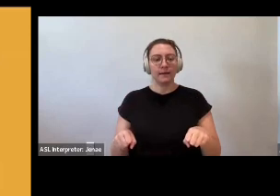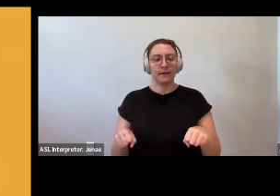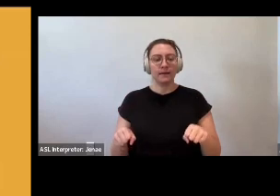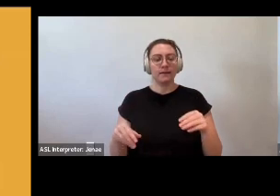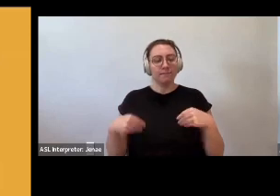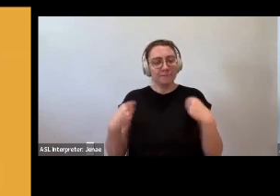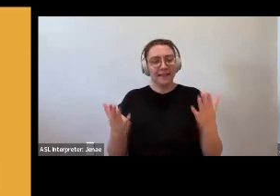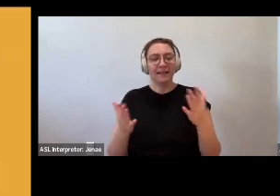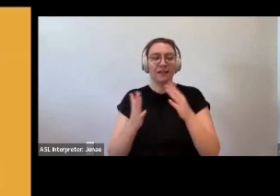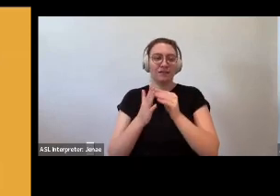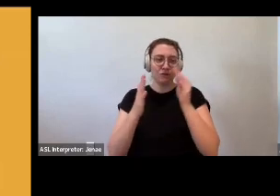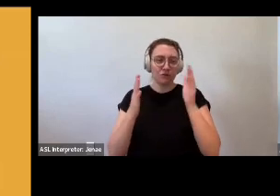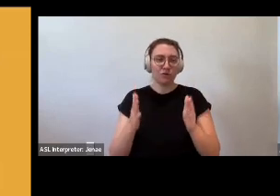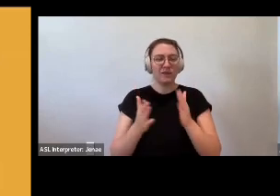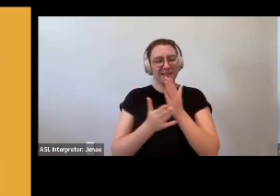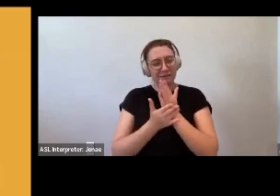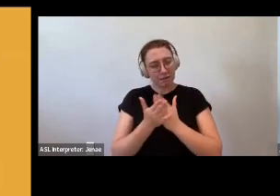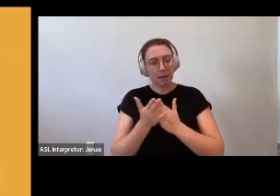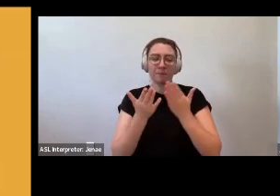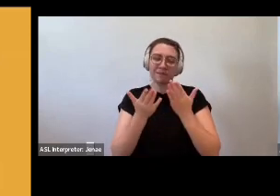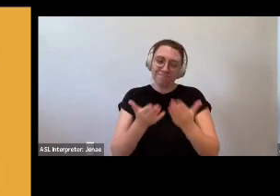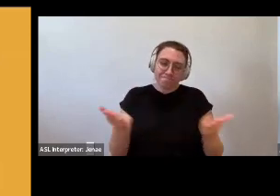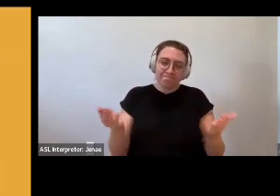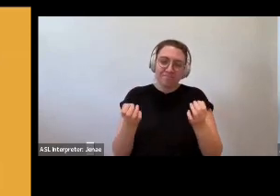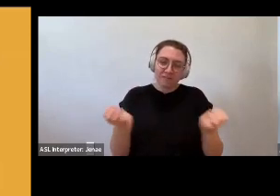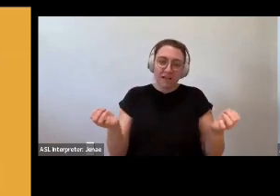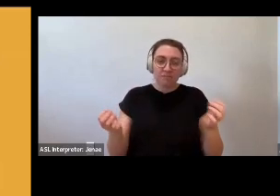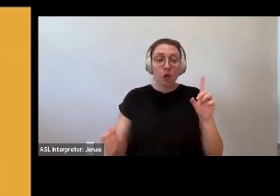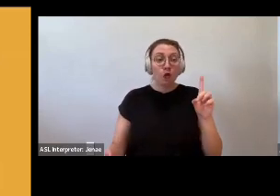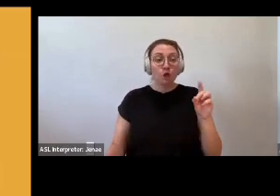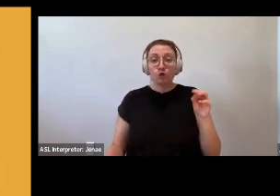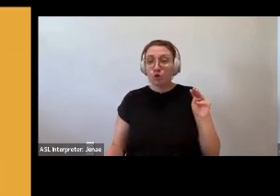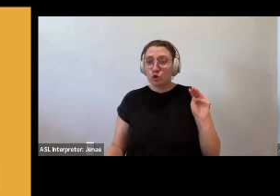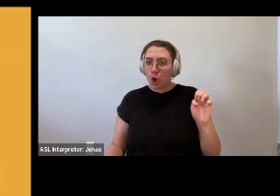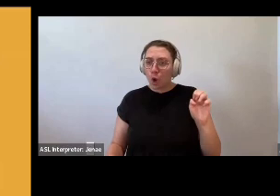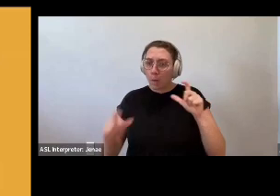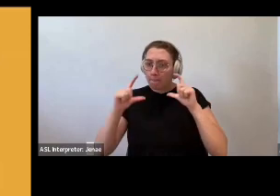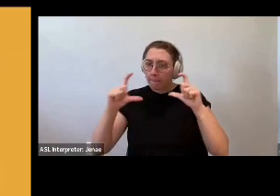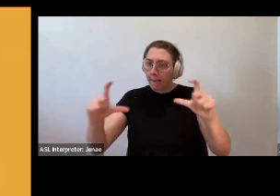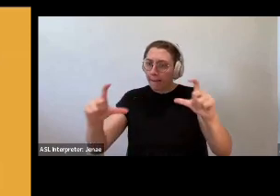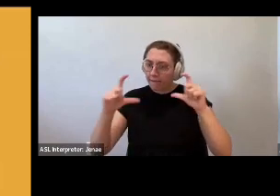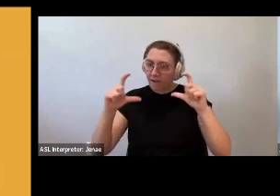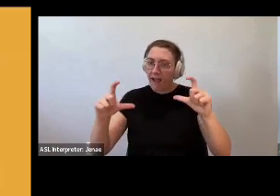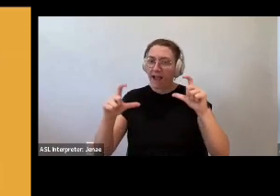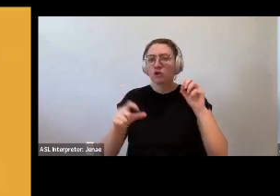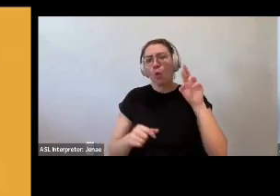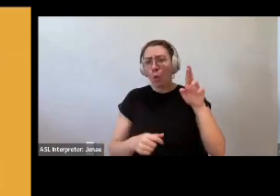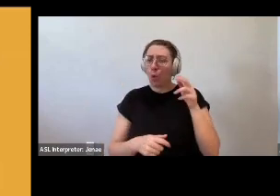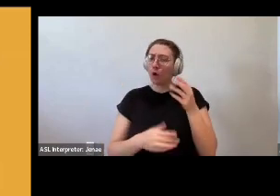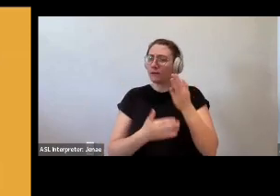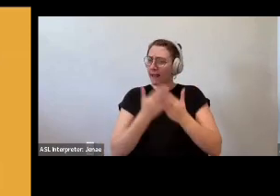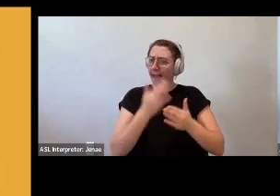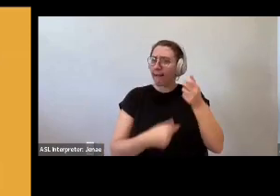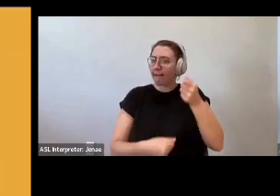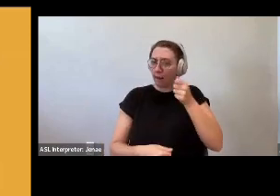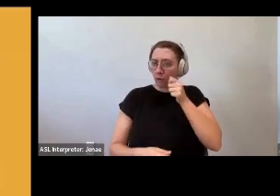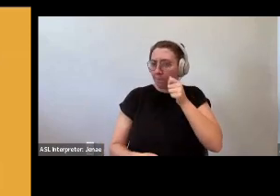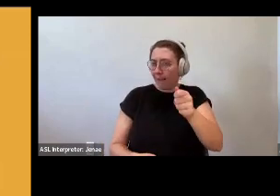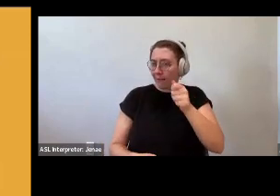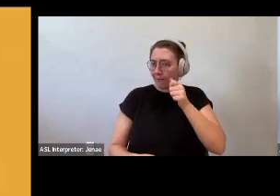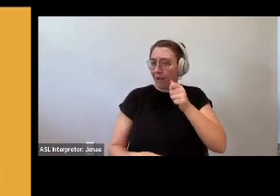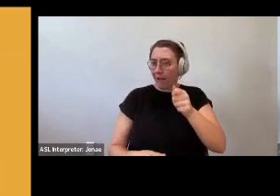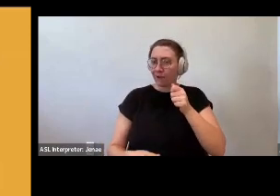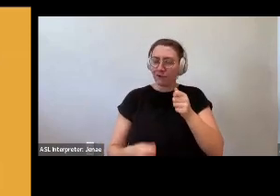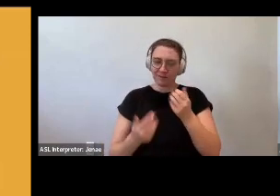a los estudiantes dispositivos como lupas de domo o dispositivos de aumento portátiles, que pueden llevárselos